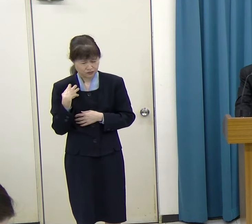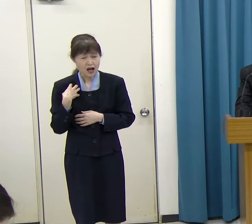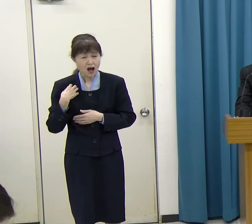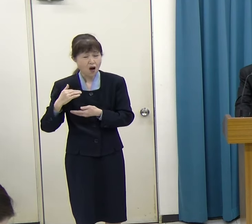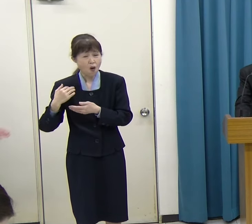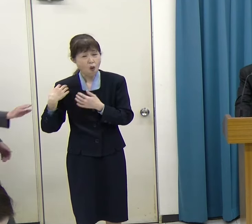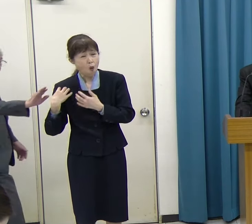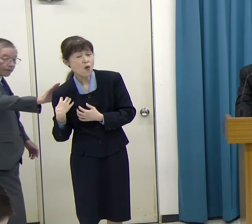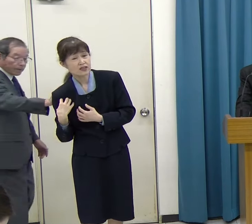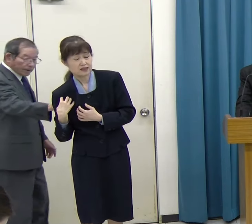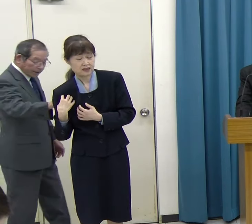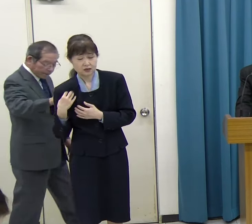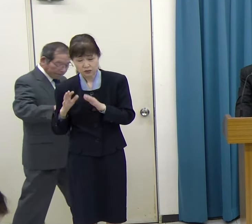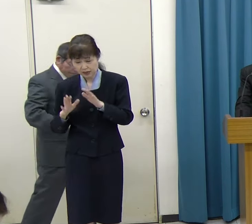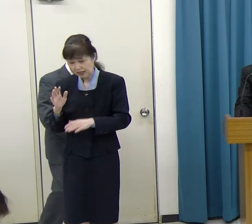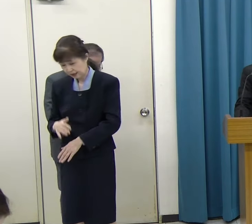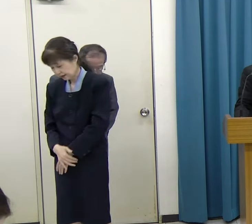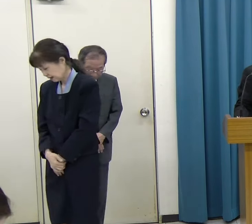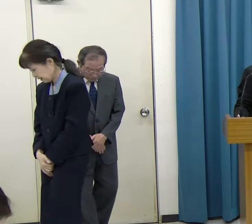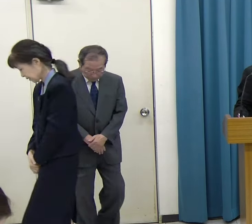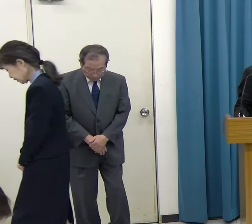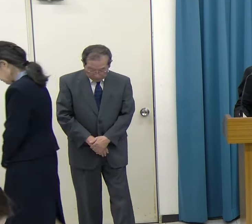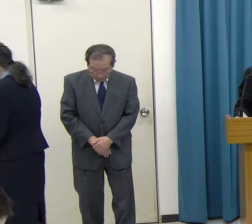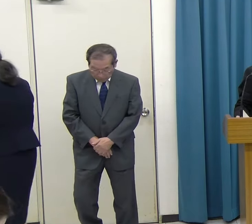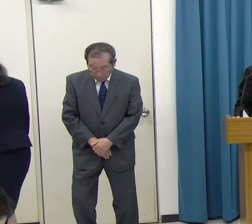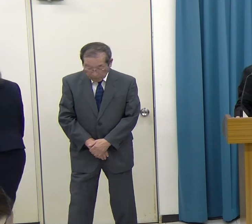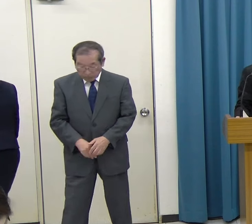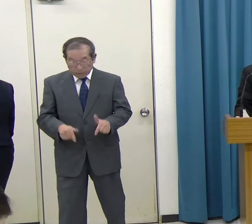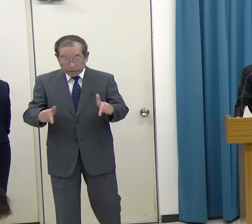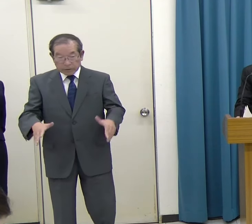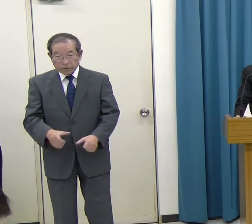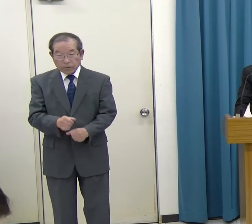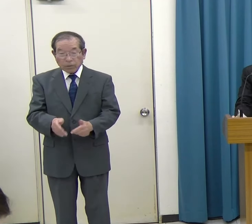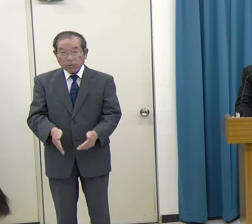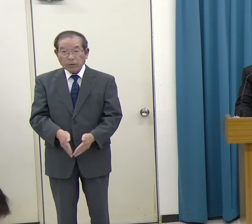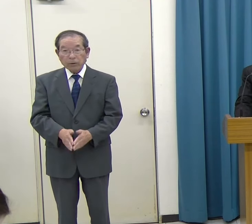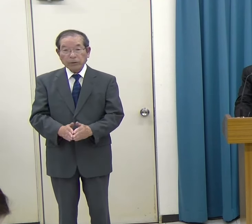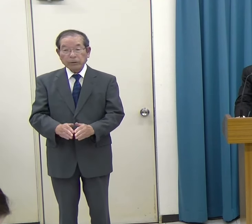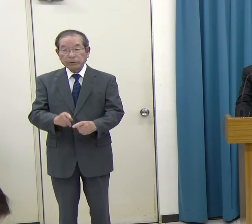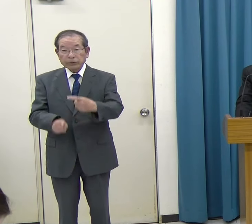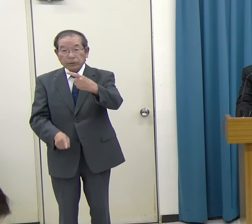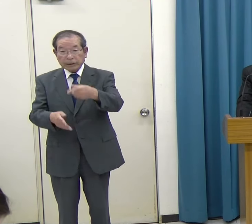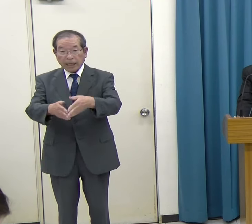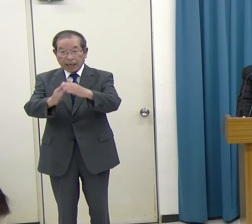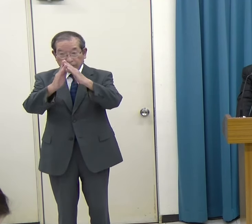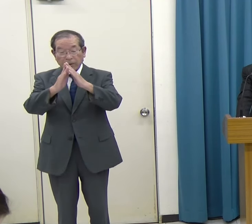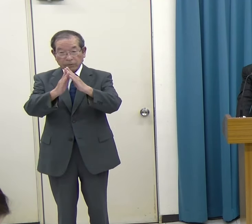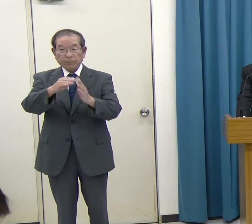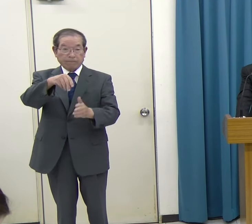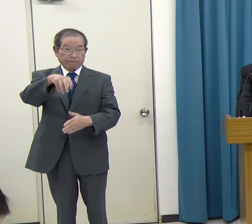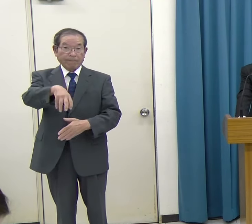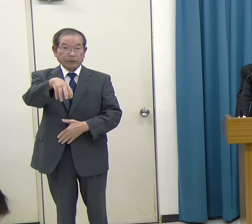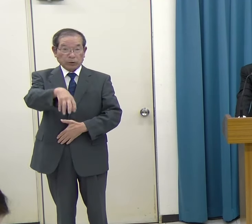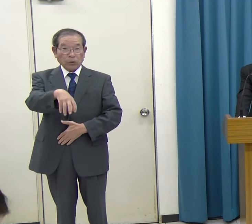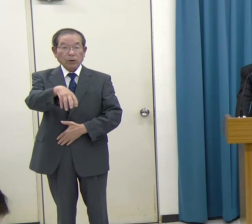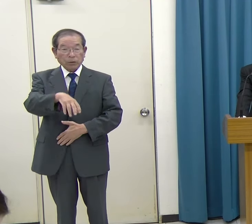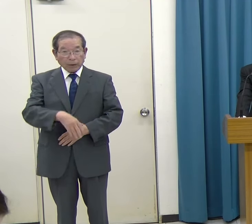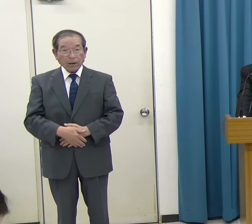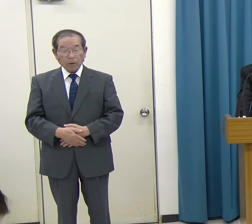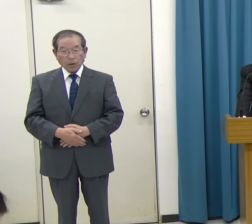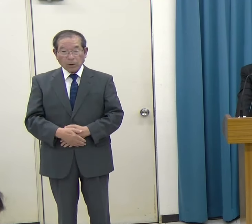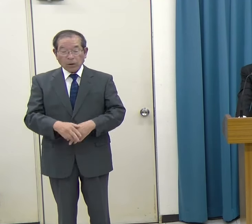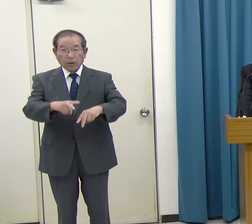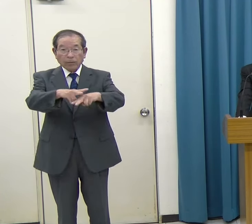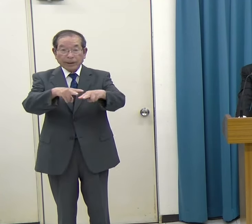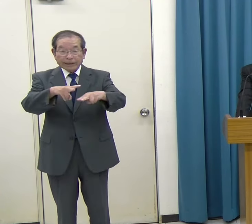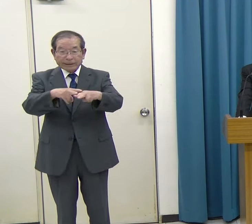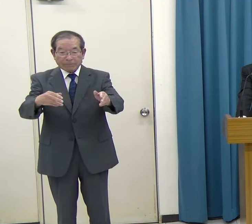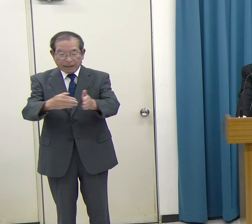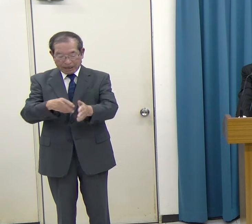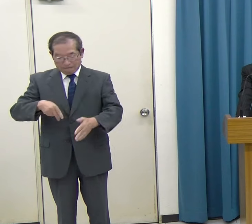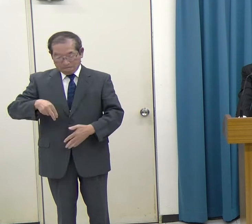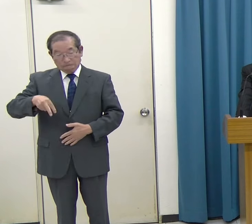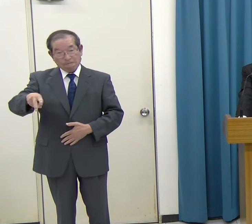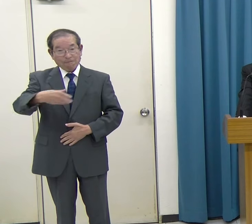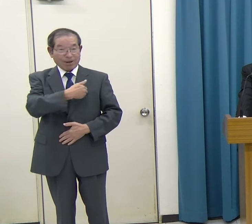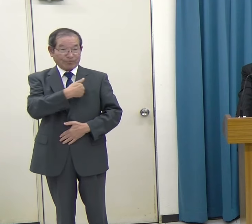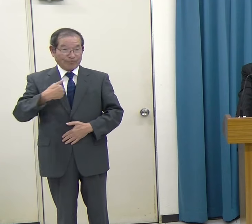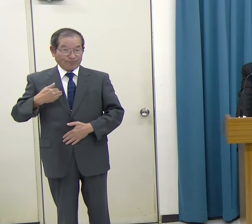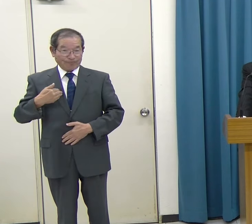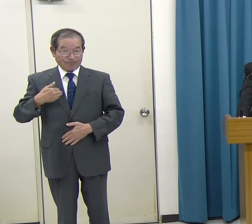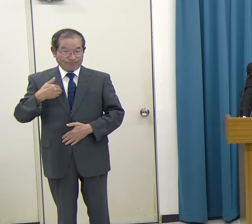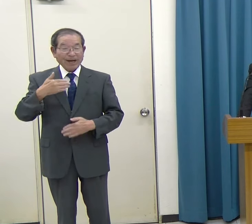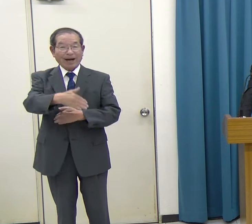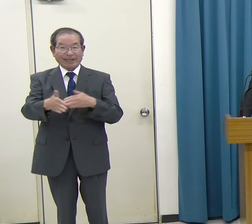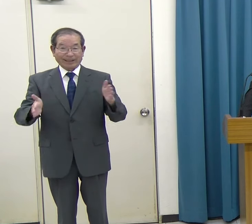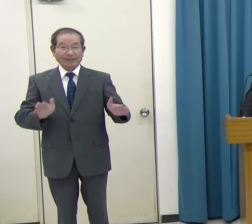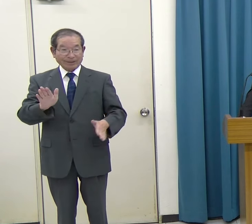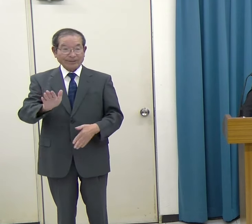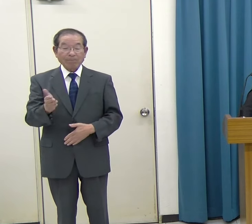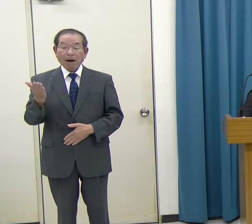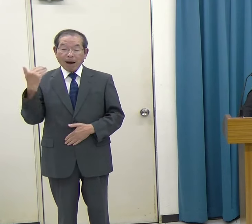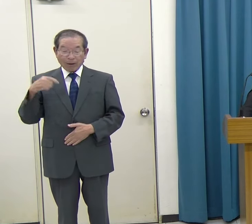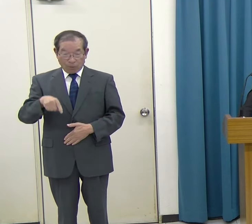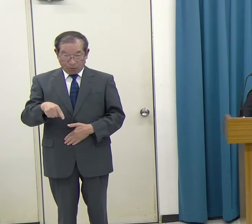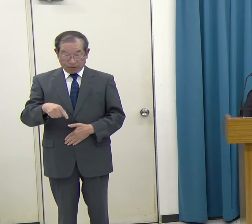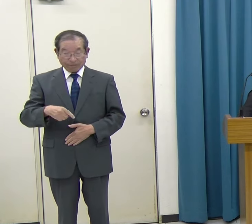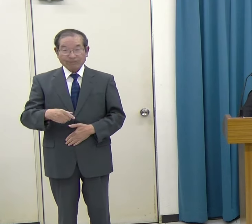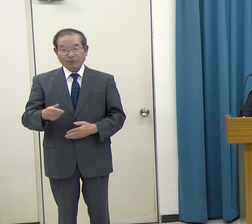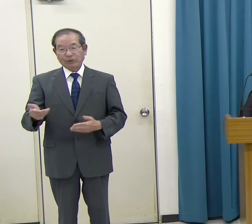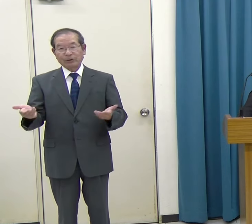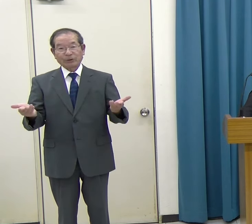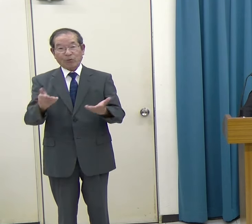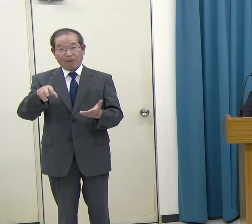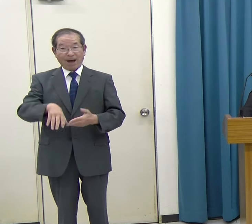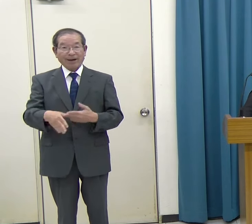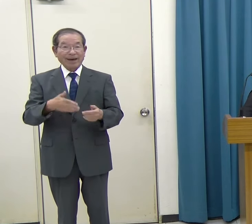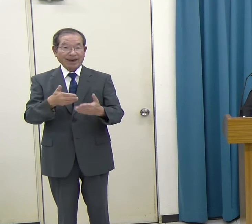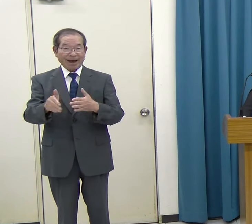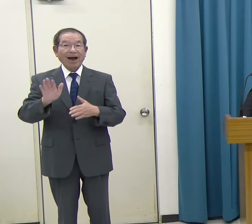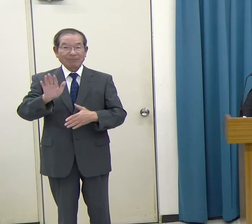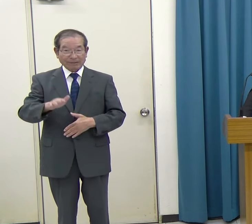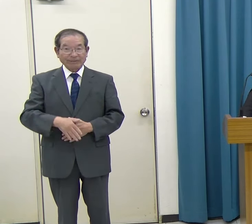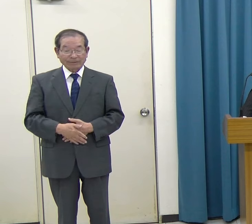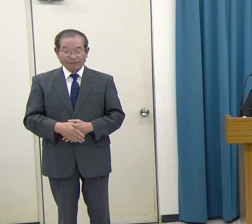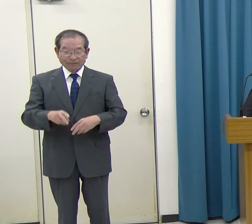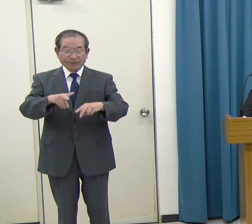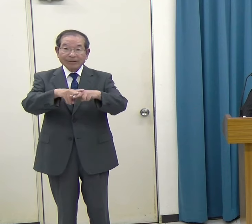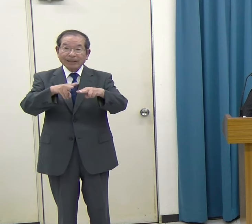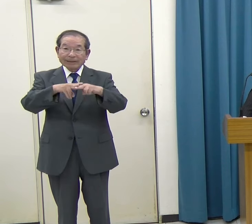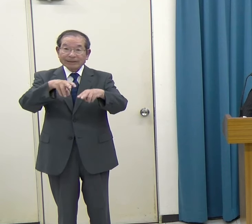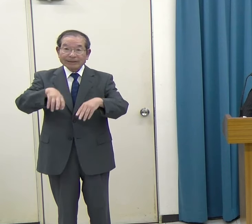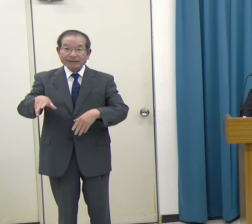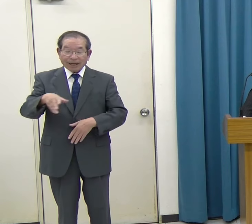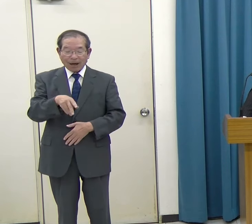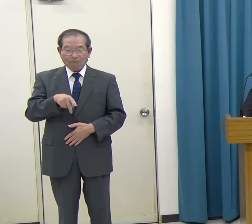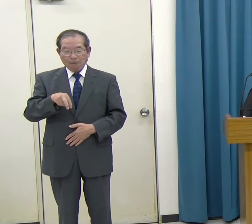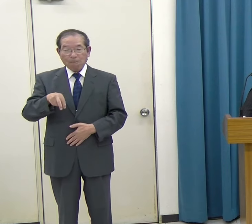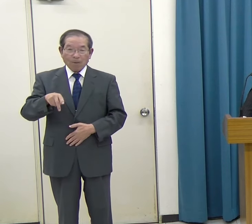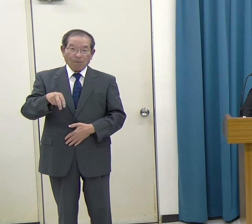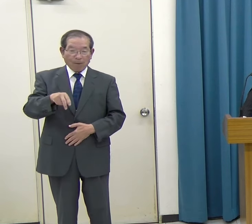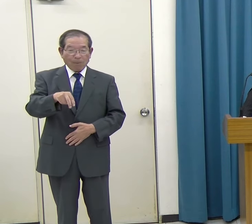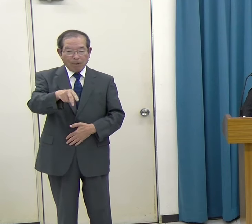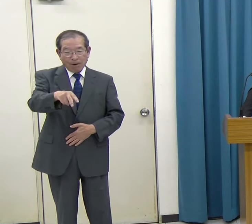そして福岡西総合庁舎の立地は、天神まで徒歩圏内です。私も以前、この庁舎に勤務したことがあり、天神から歩いて通っていました。